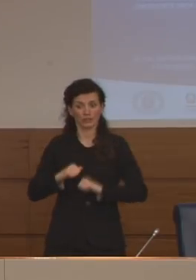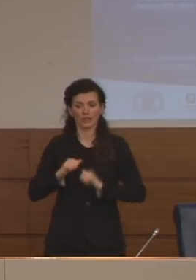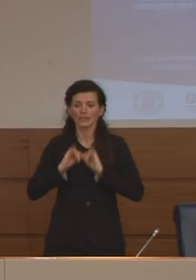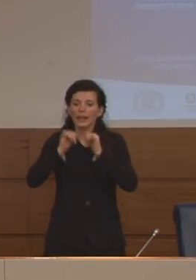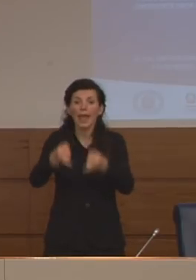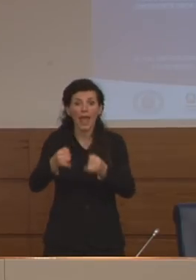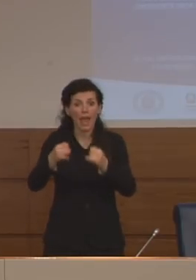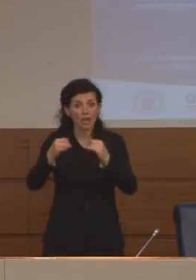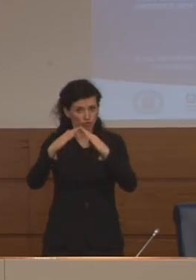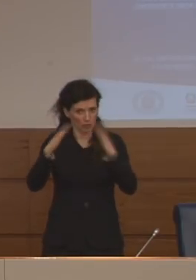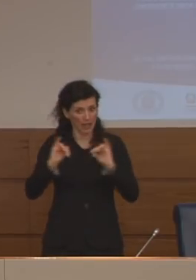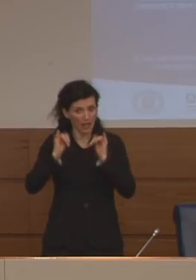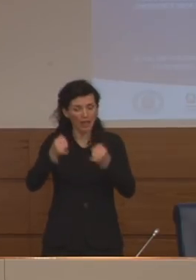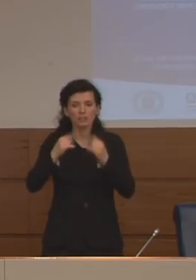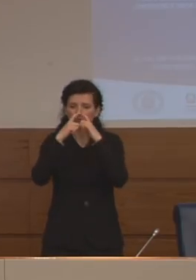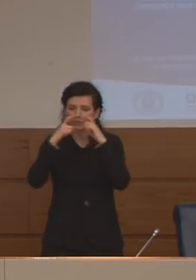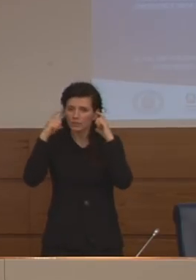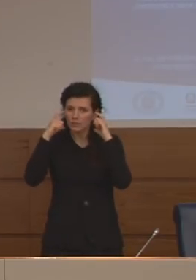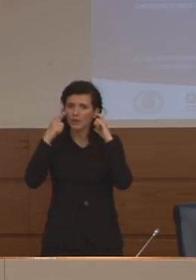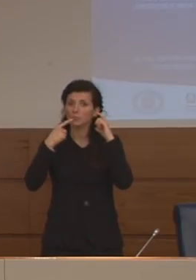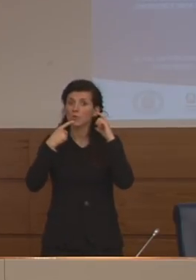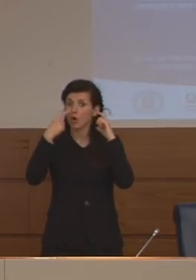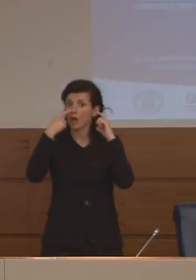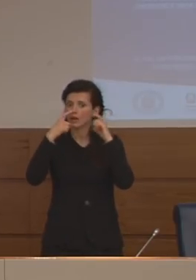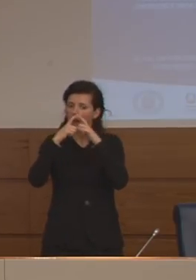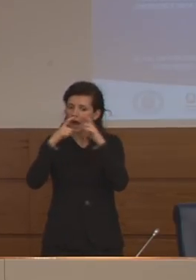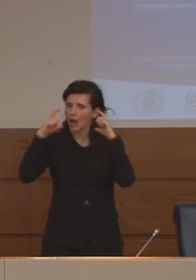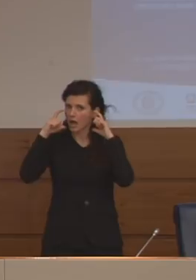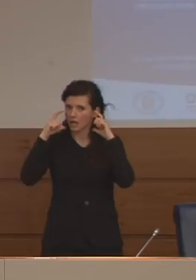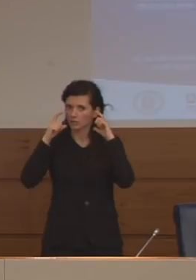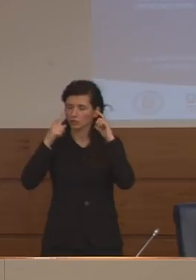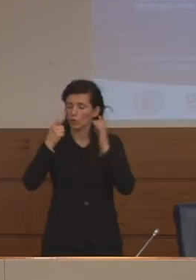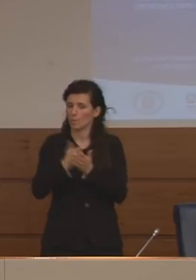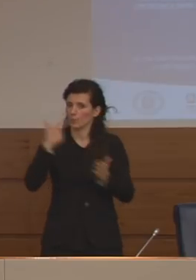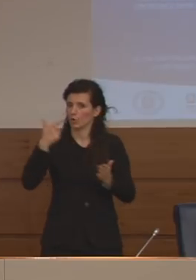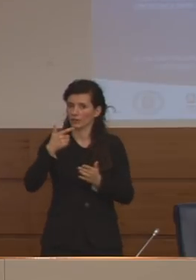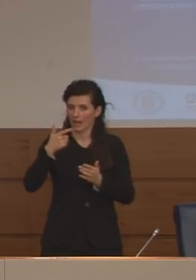Oggi il Sindaco di Milano ha detto che rispetterà questa ordinanza ma di